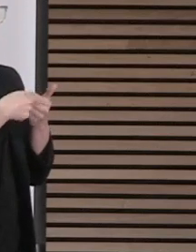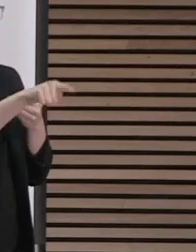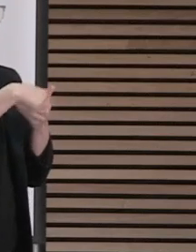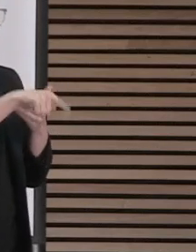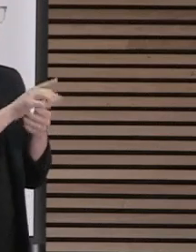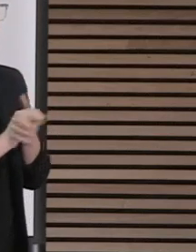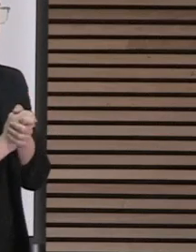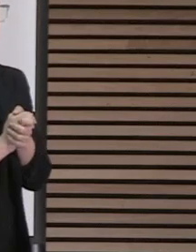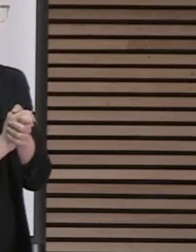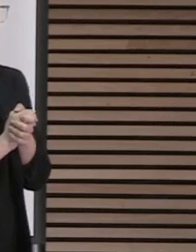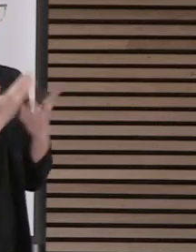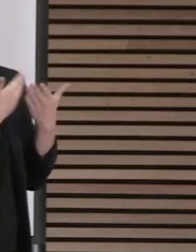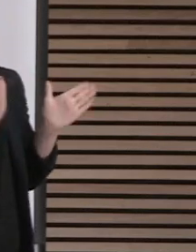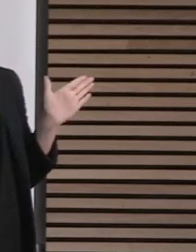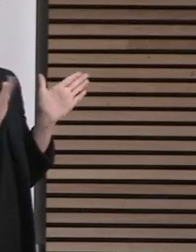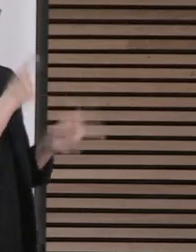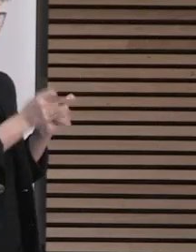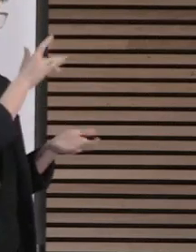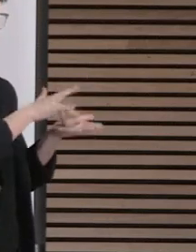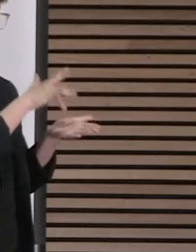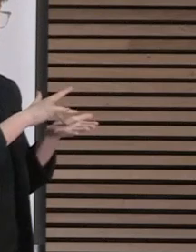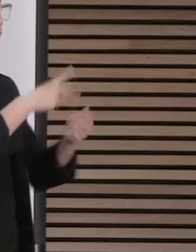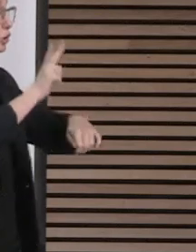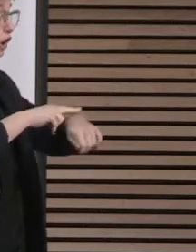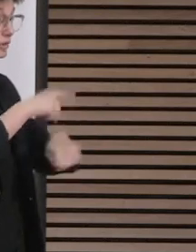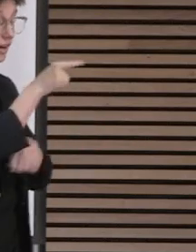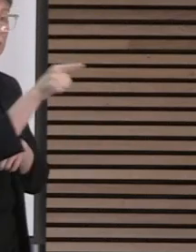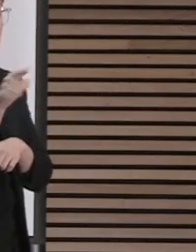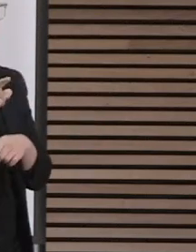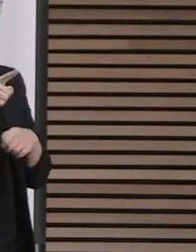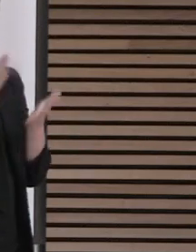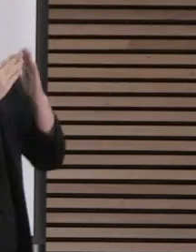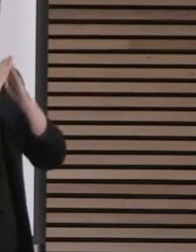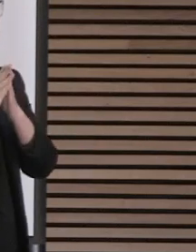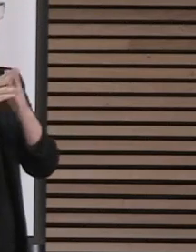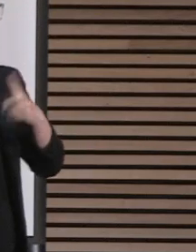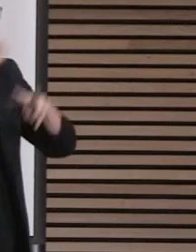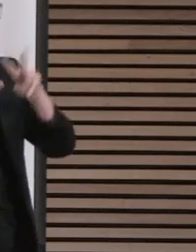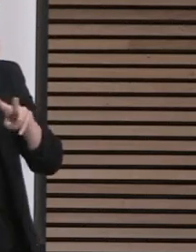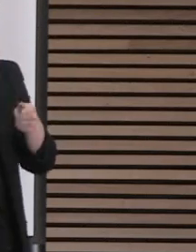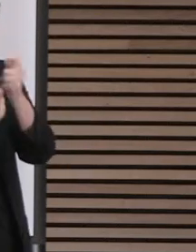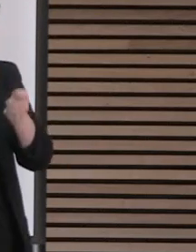waahanga hauora whanui ki te kawe i te 70,000 whakamatautau mo te tr wiki. Hei tautoko i tenei, ka